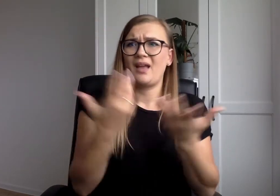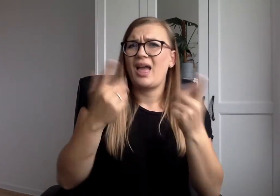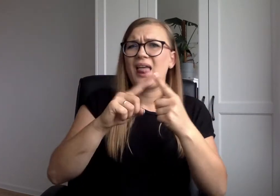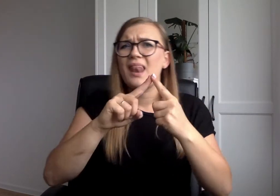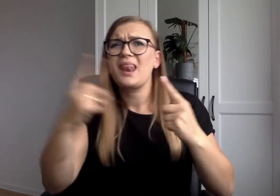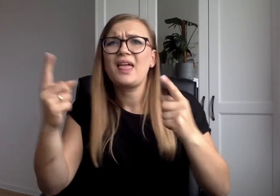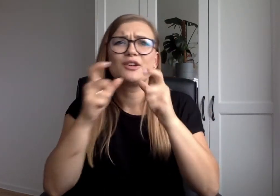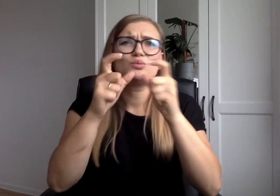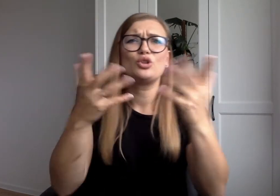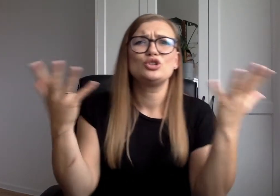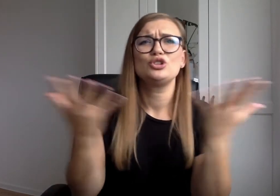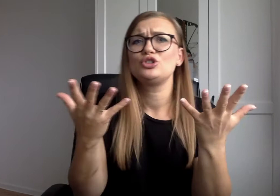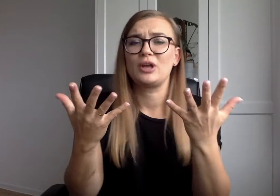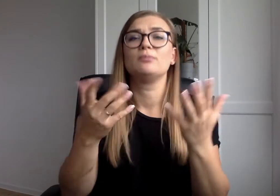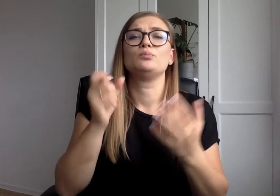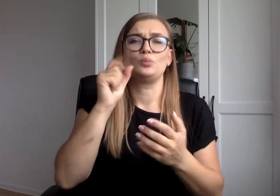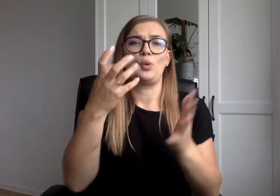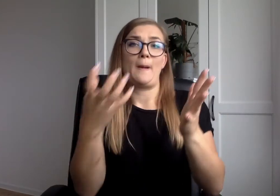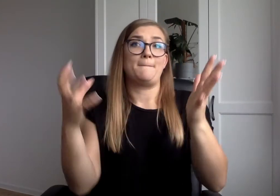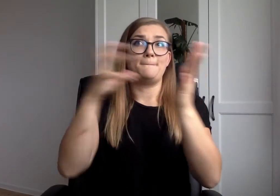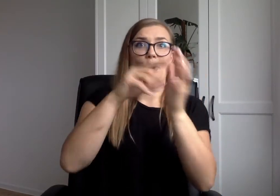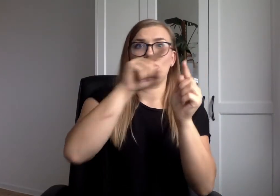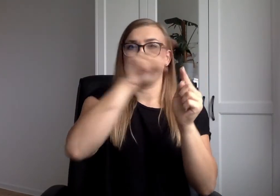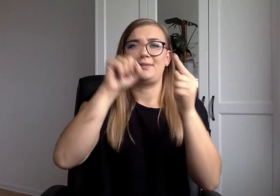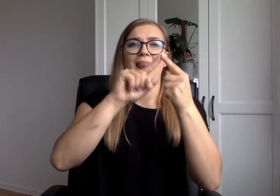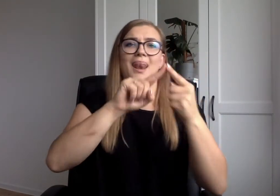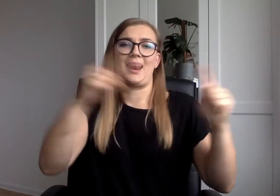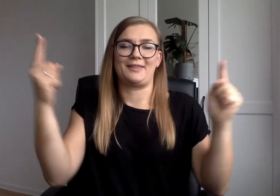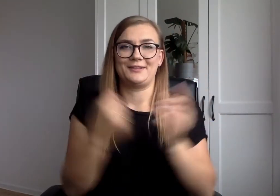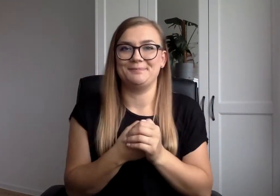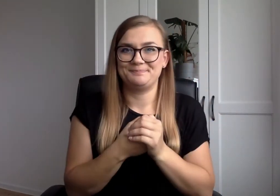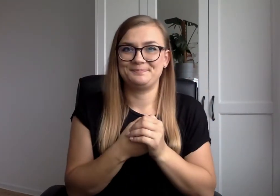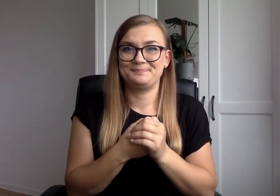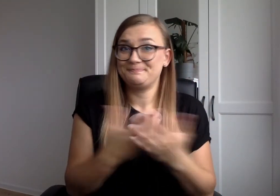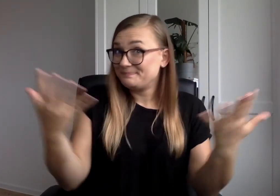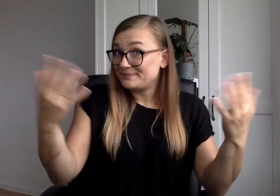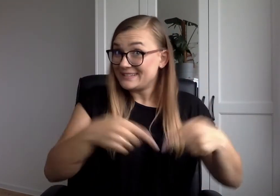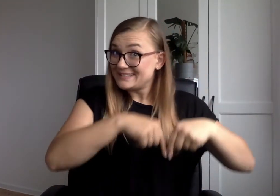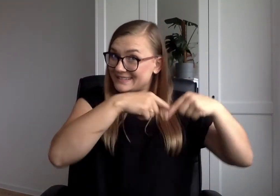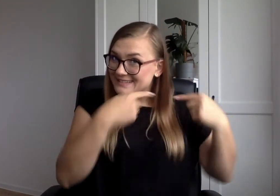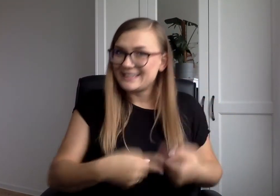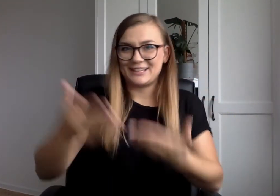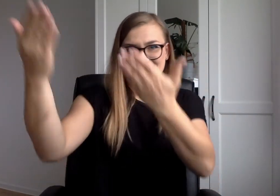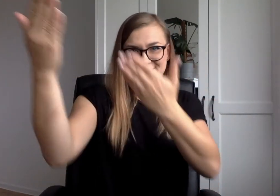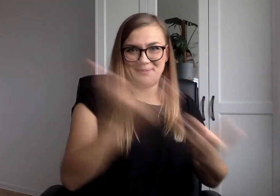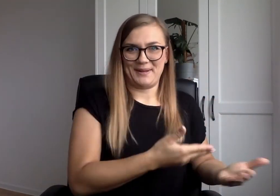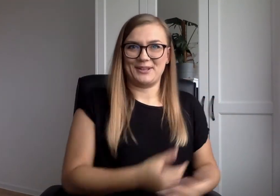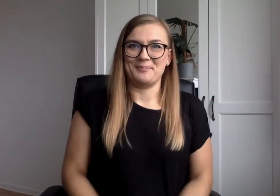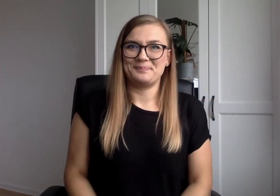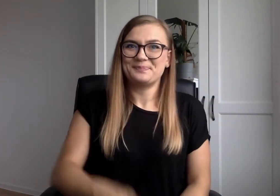W poście znajdziesz link do formularza. Serdecznie zapraszamy.